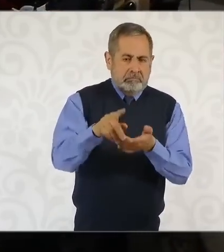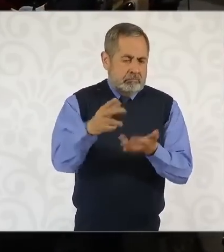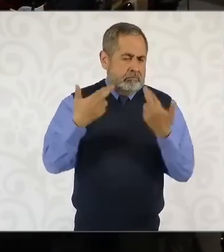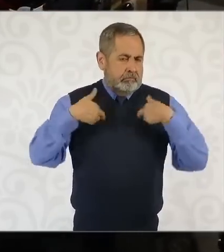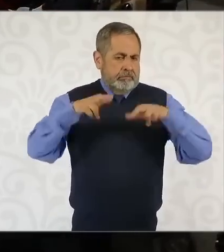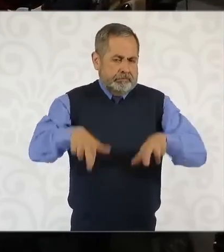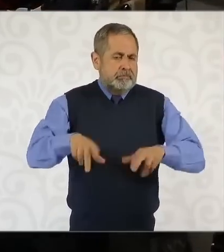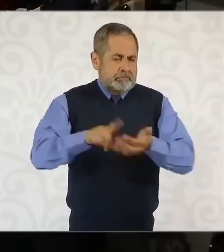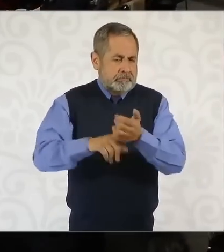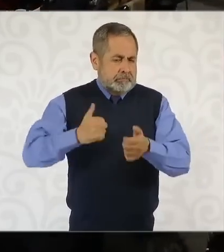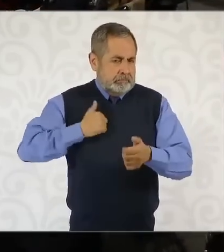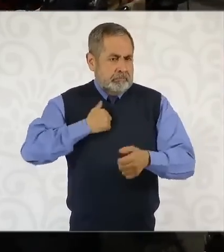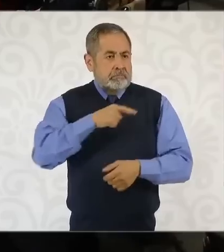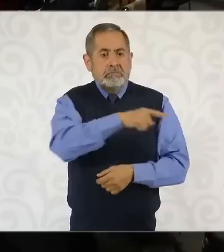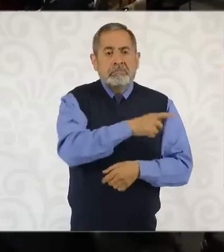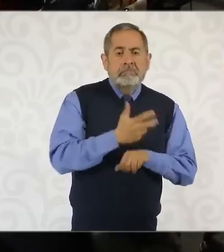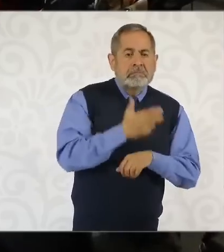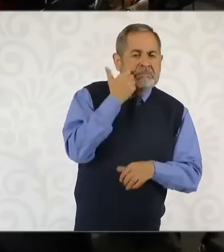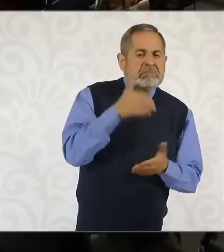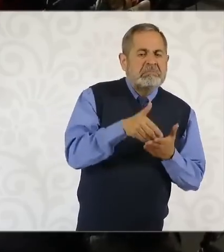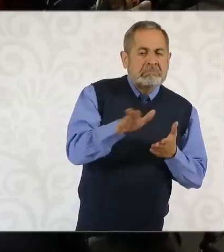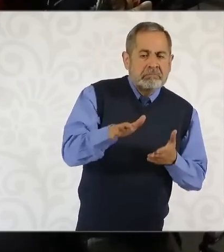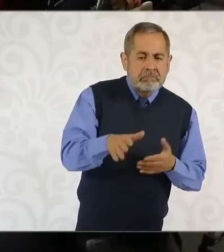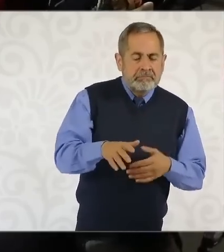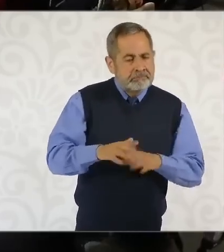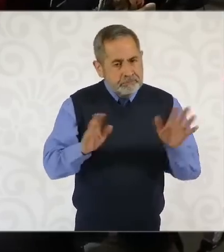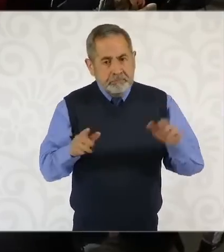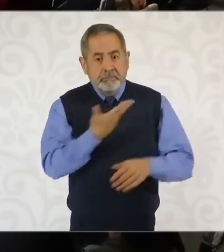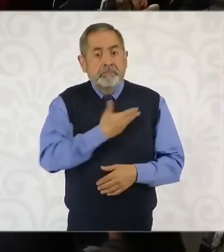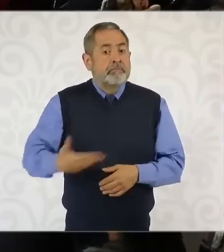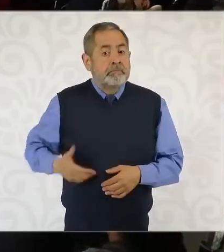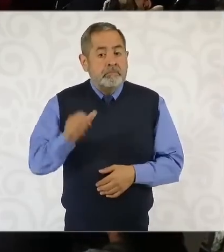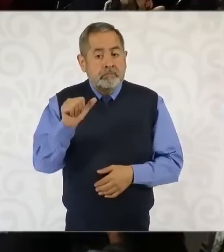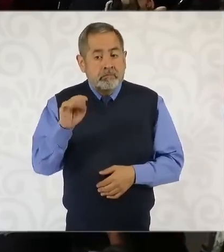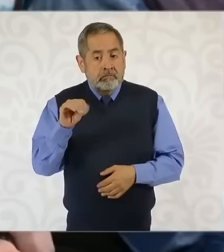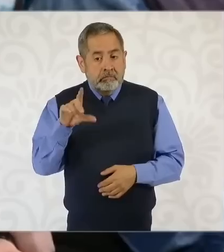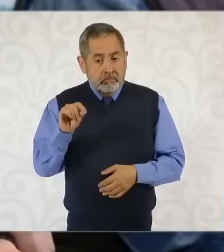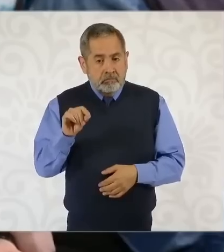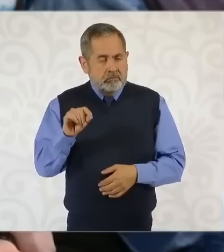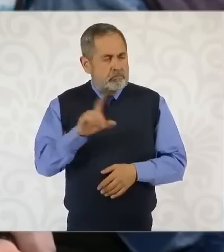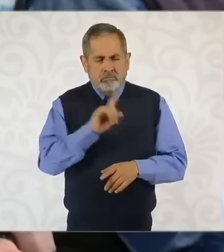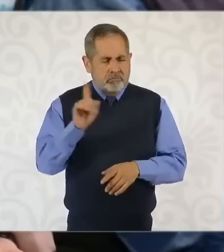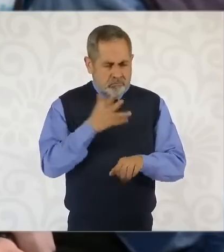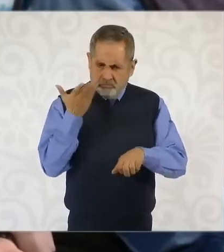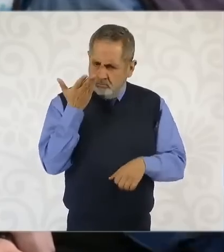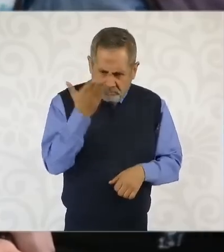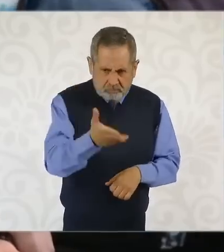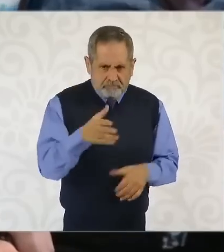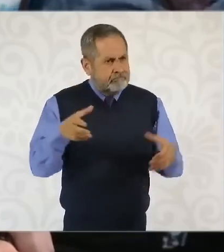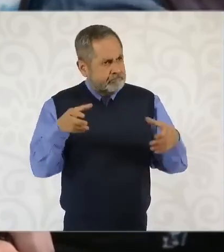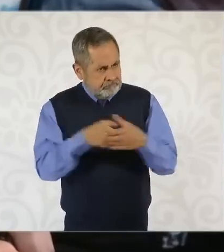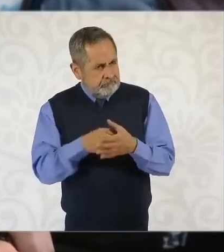de los canadienses sin embargo el presidente Andrés Manuel pues pidió que se incluyera ese